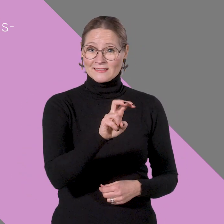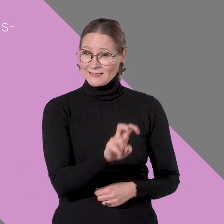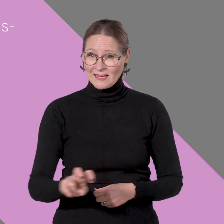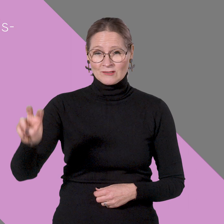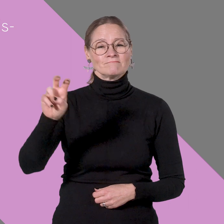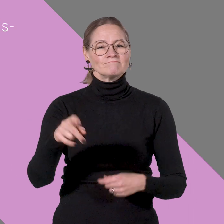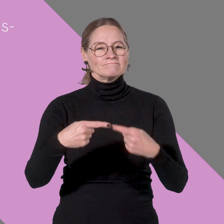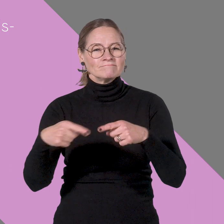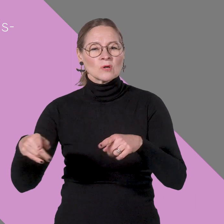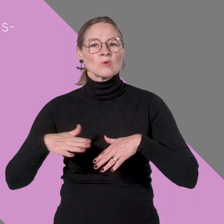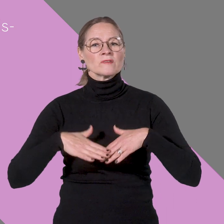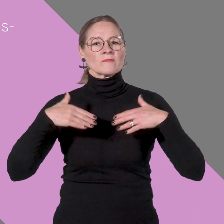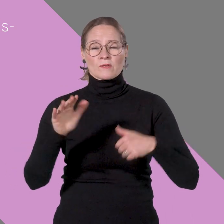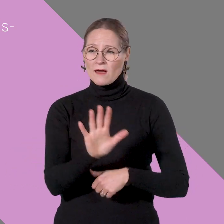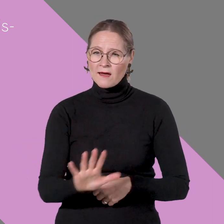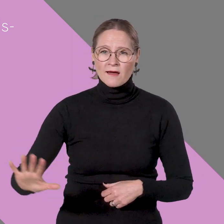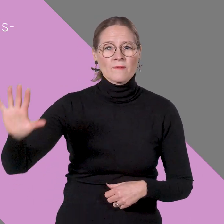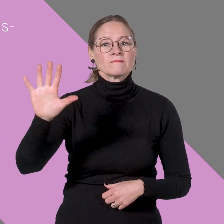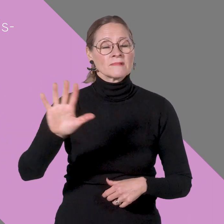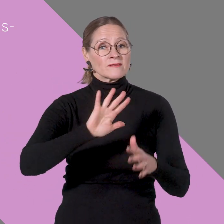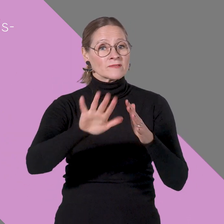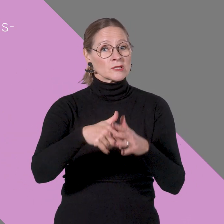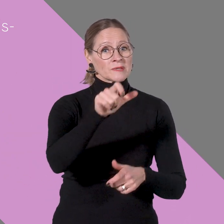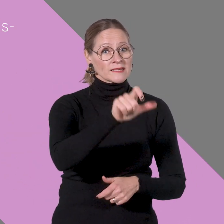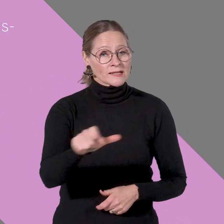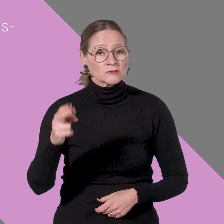Kiertueella keskustellaan eri hyvinvointi- alueilla asuvien viittomakielisten -